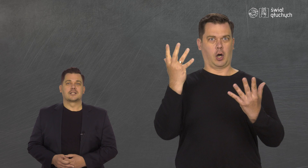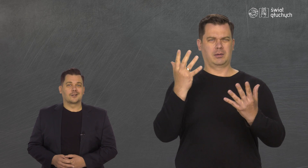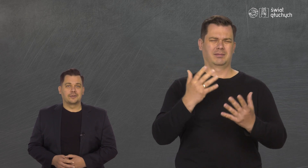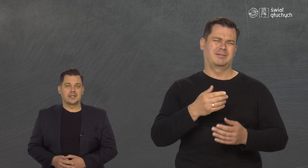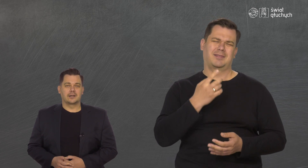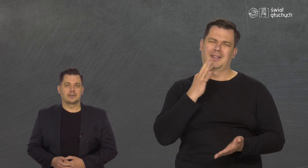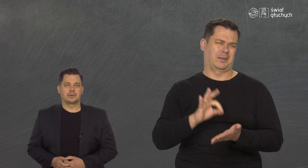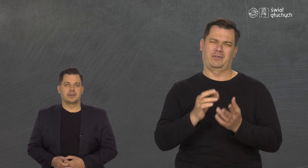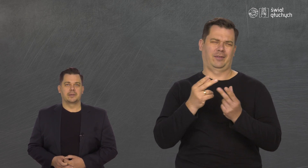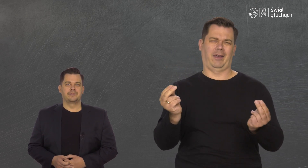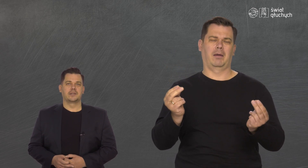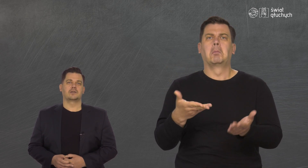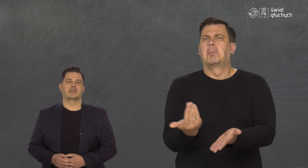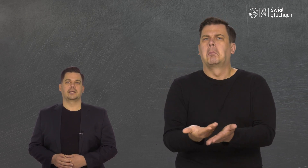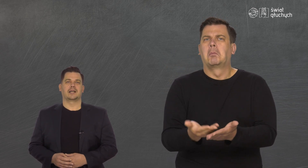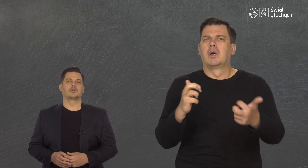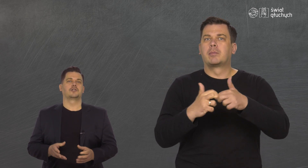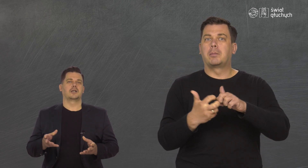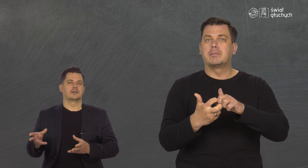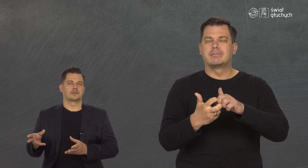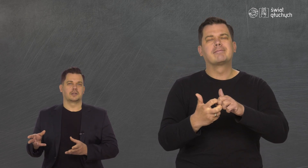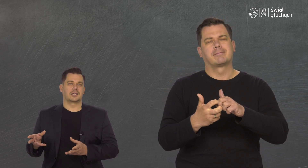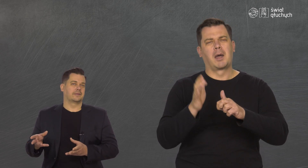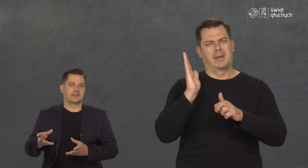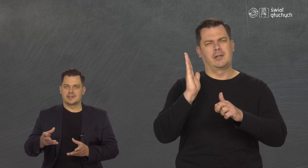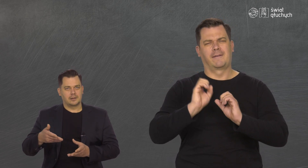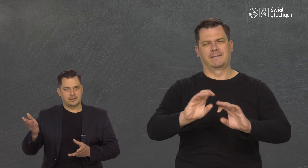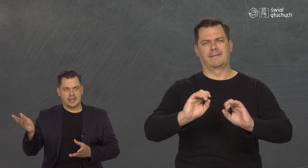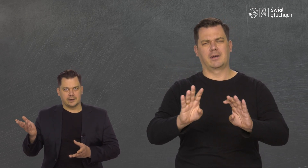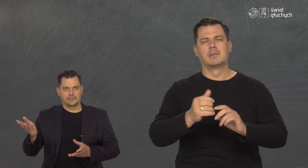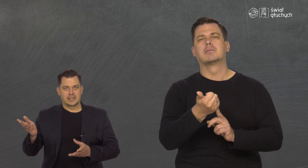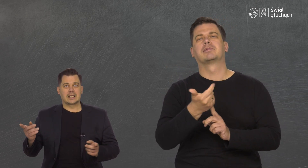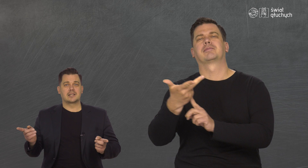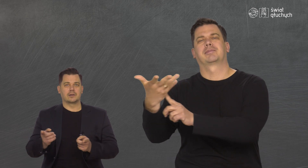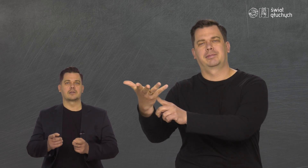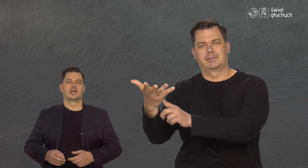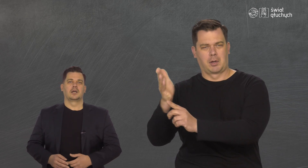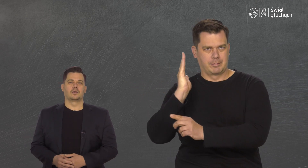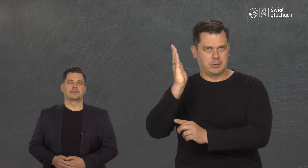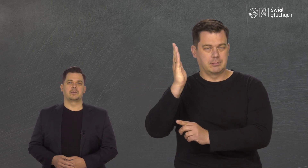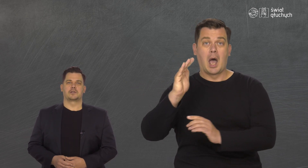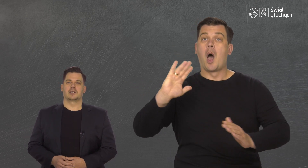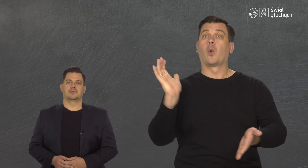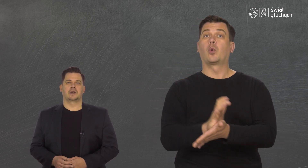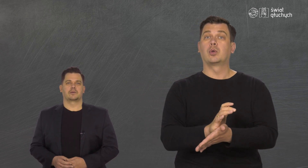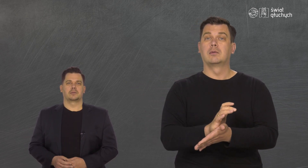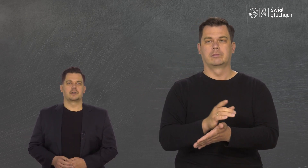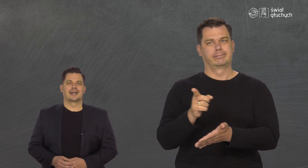Z czego wynikają te problemy? Jest to temat na oddzielny odcinek, a nawet na całą serię! Skracając, głównymi przyczynami wydają się być: